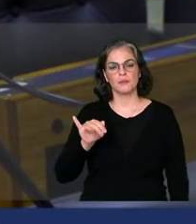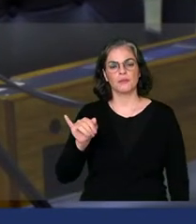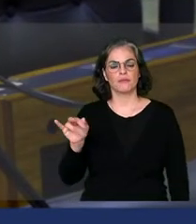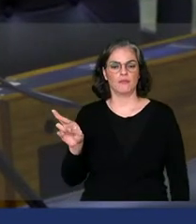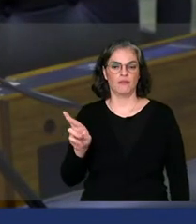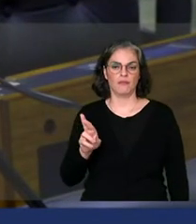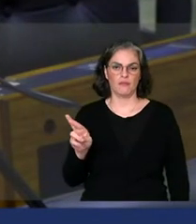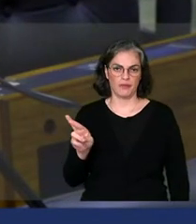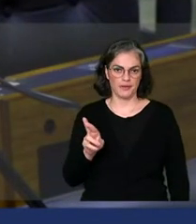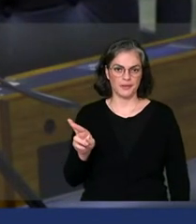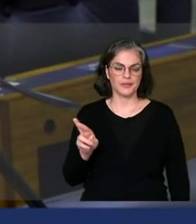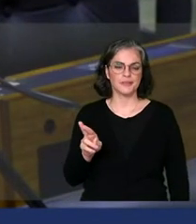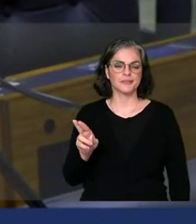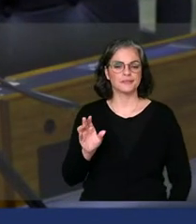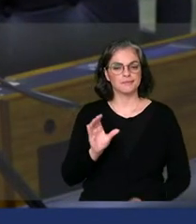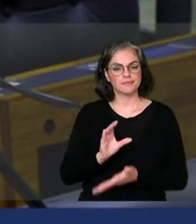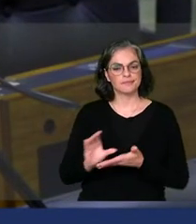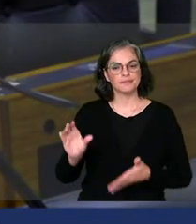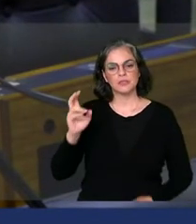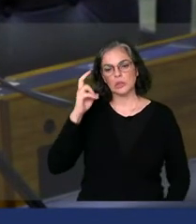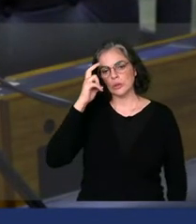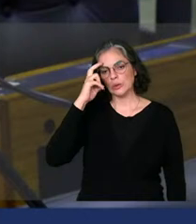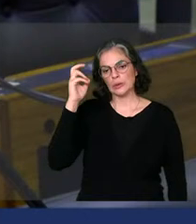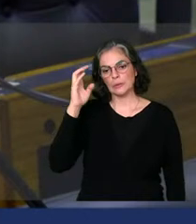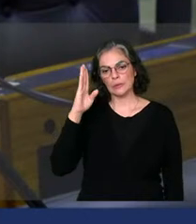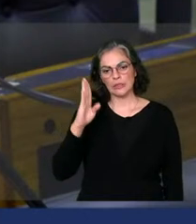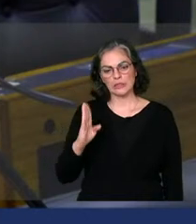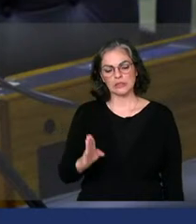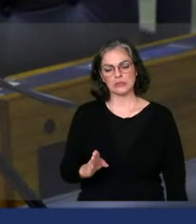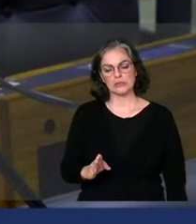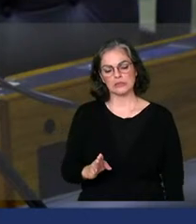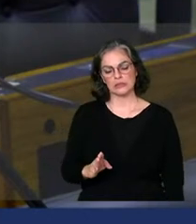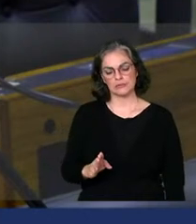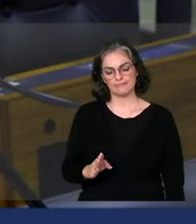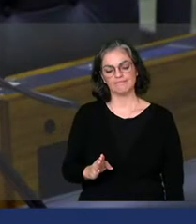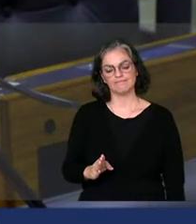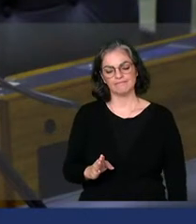AÍ DESCENTRALIZANDO QUASE 4 MILHÕES DE REAIS, PARA CULTURA BRASILEIRA, NESSE